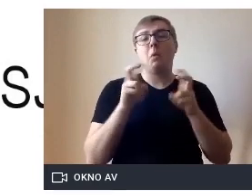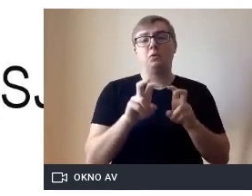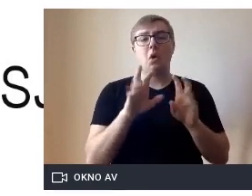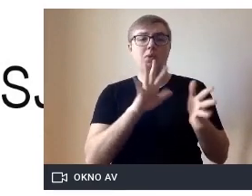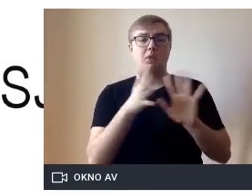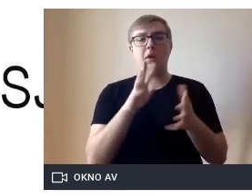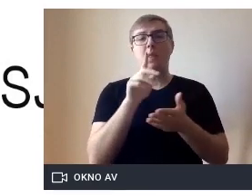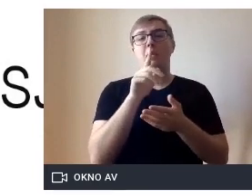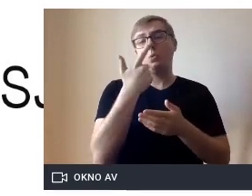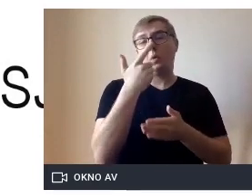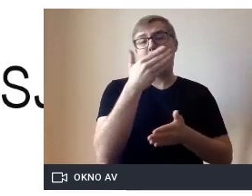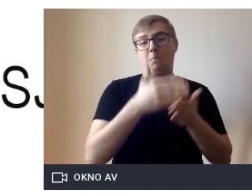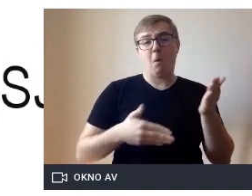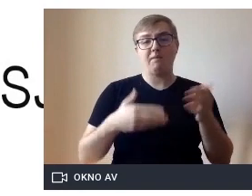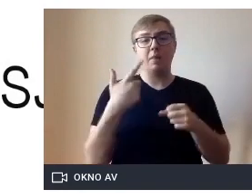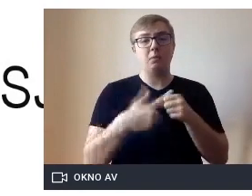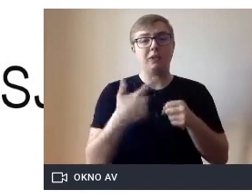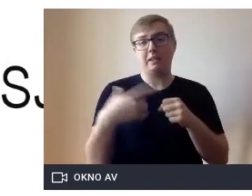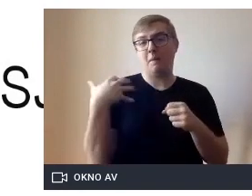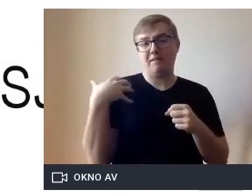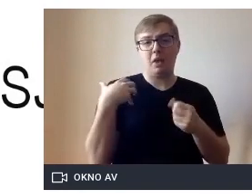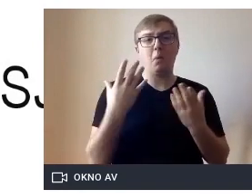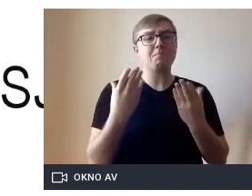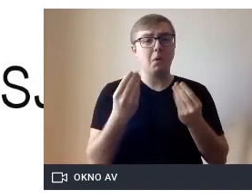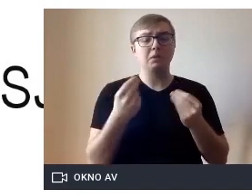stworzony i rozpowszechniany w II połowie XX wieku,